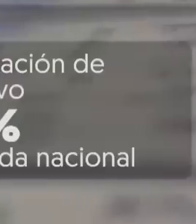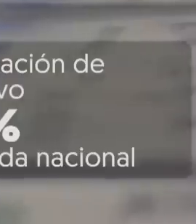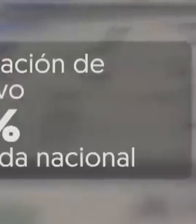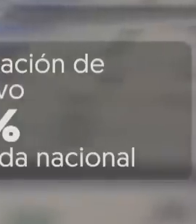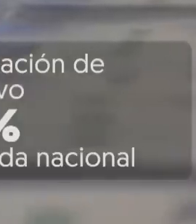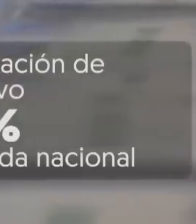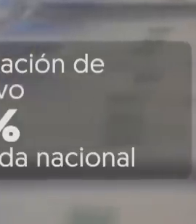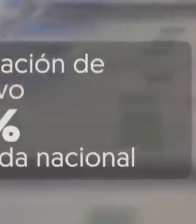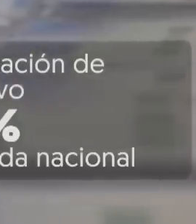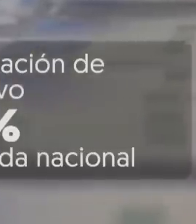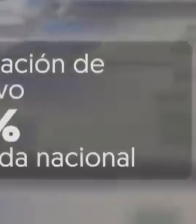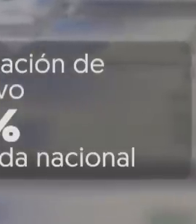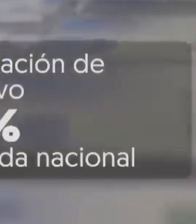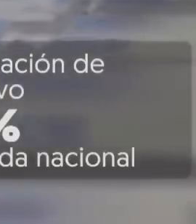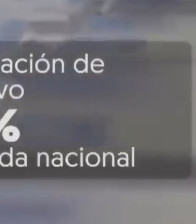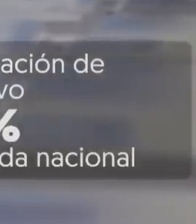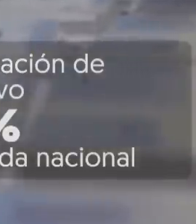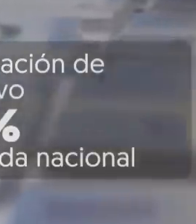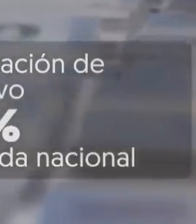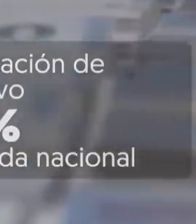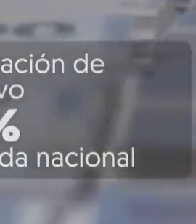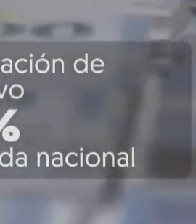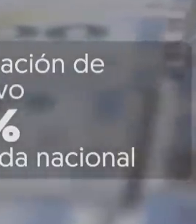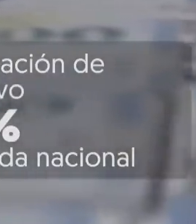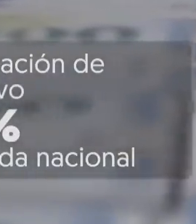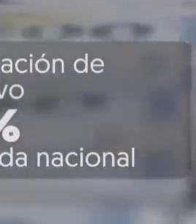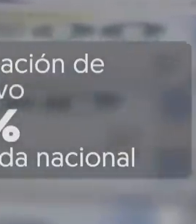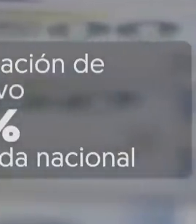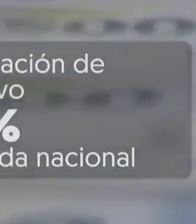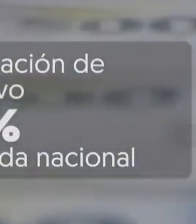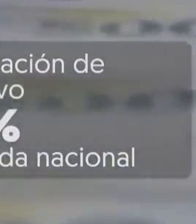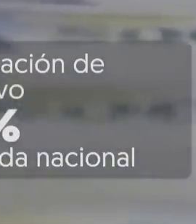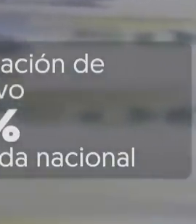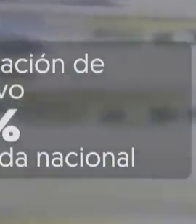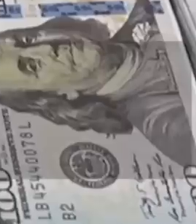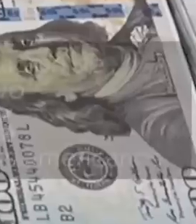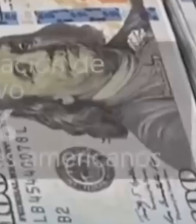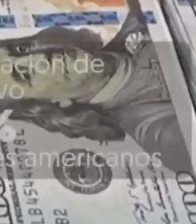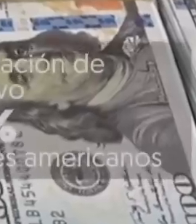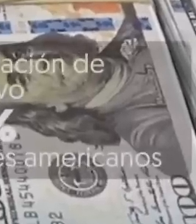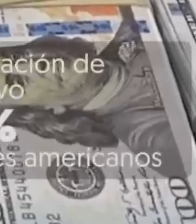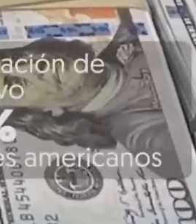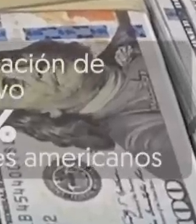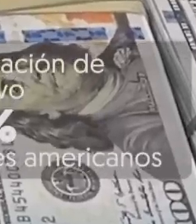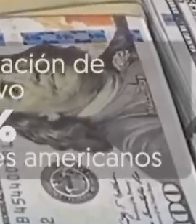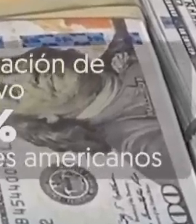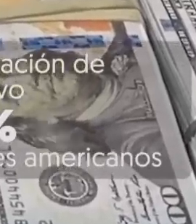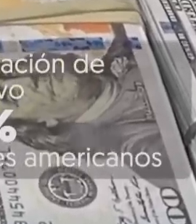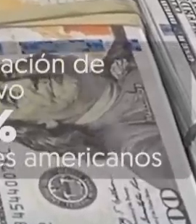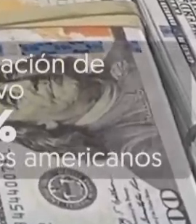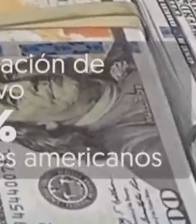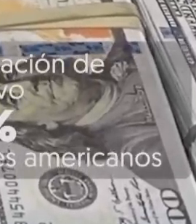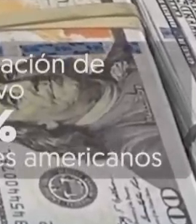efectivo de procedencia ilícita con 40% en moneda nacional y el 9% en dólares